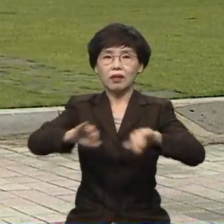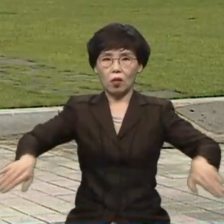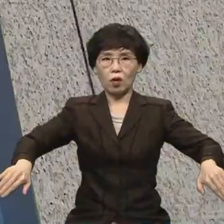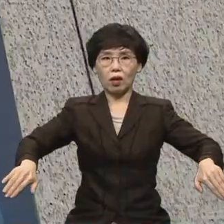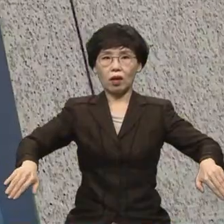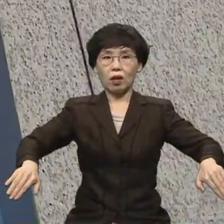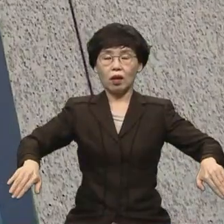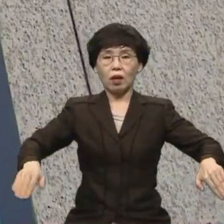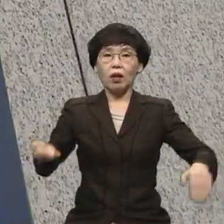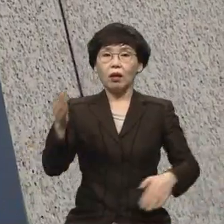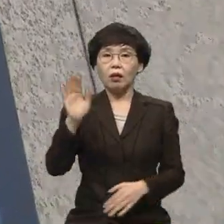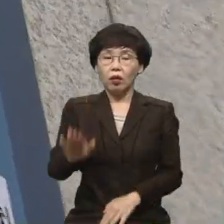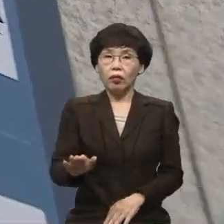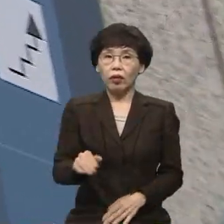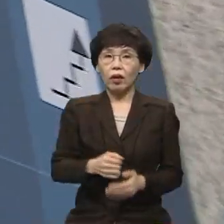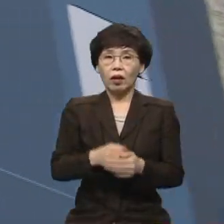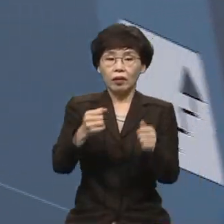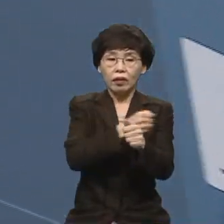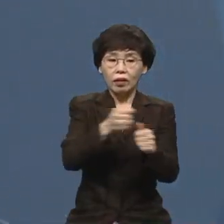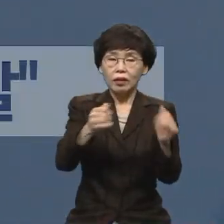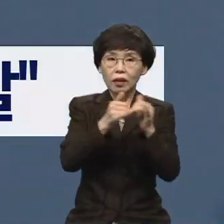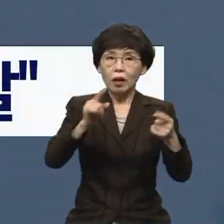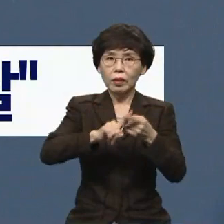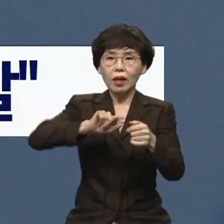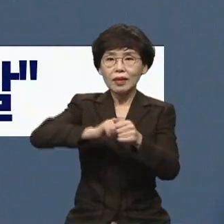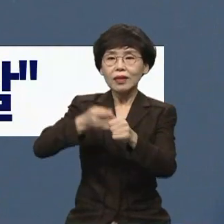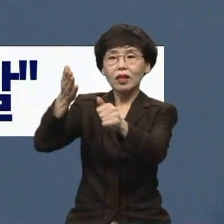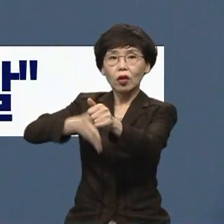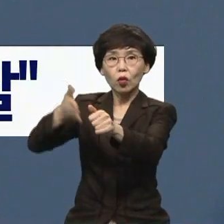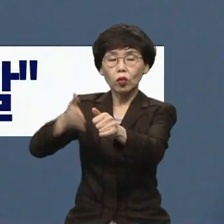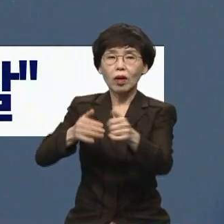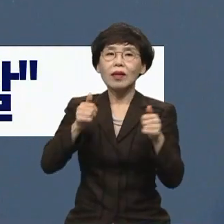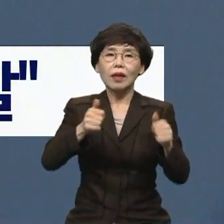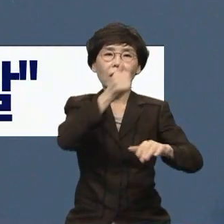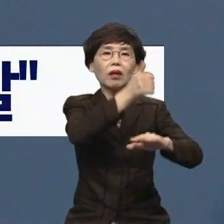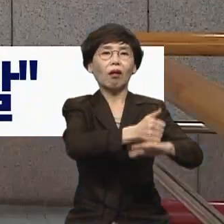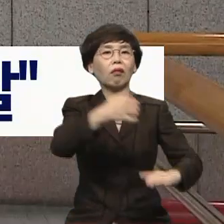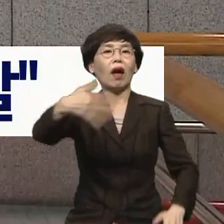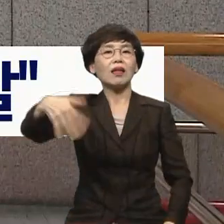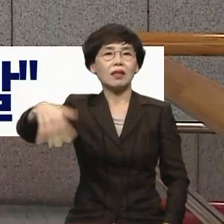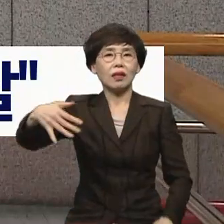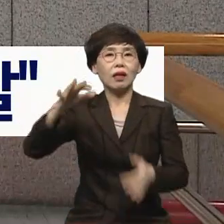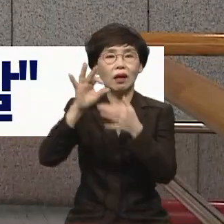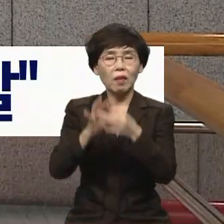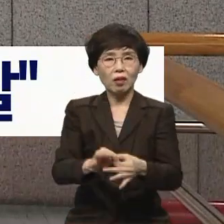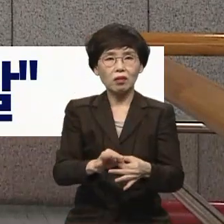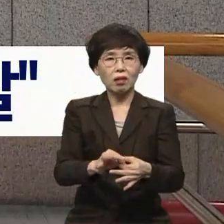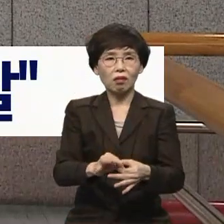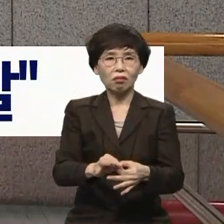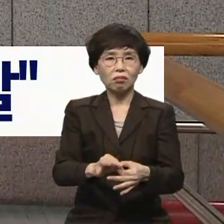하지만 가해자에 대한 징계 요구는 재판 결과가 나오지 않았다는 이유로 묵살됐습니다.